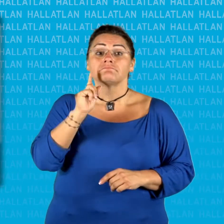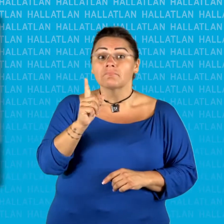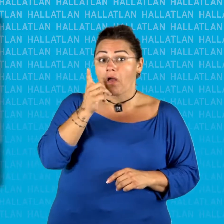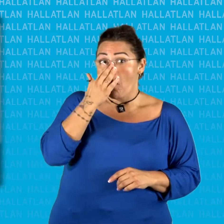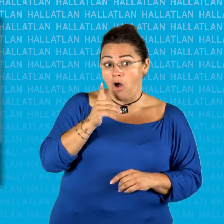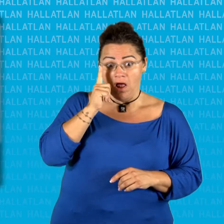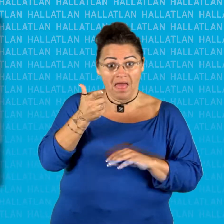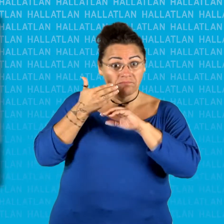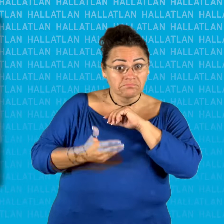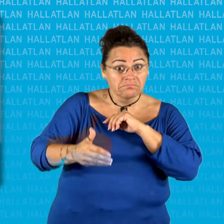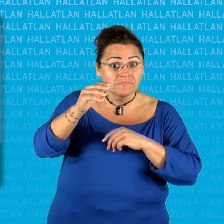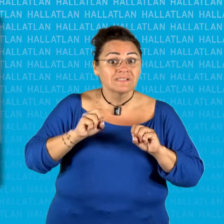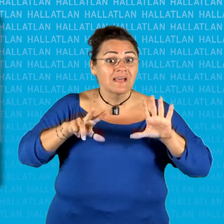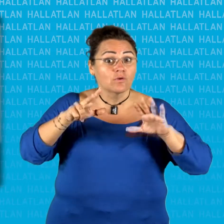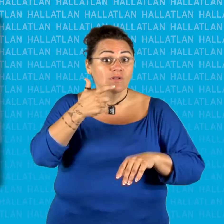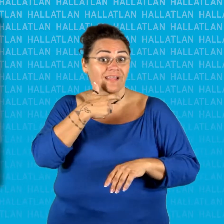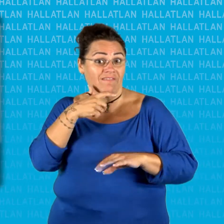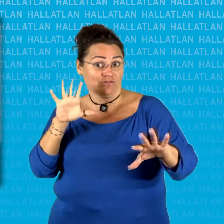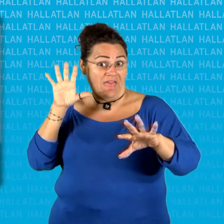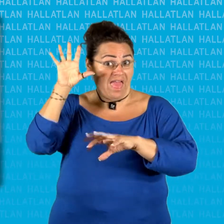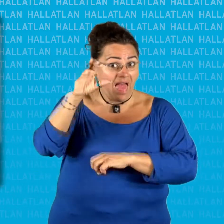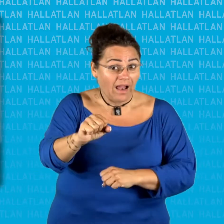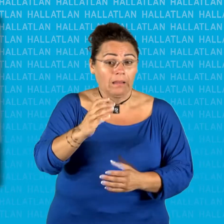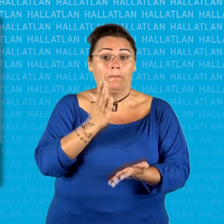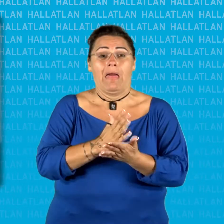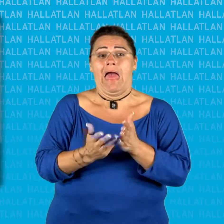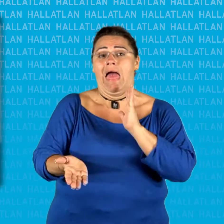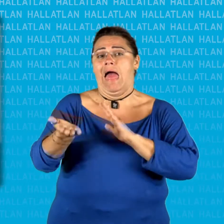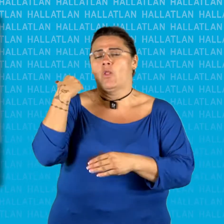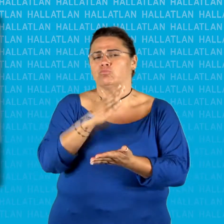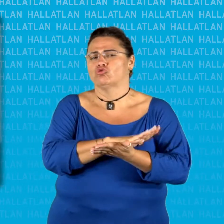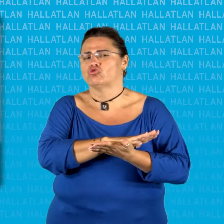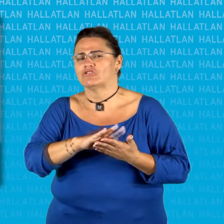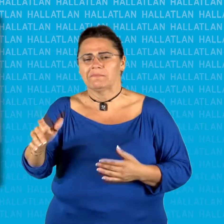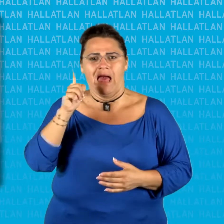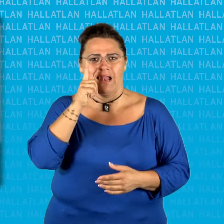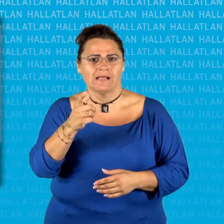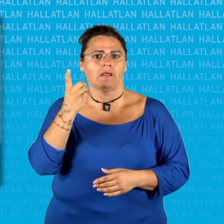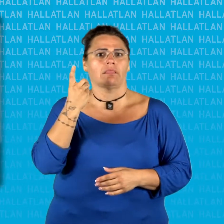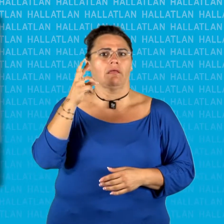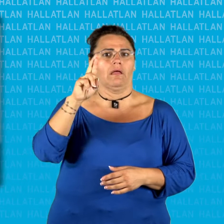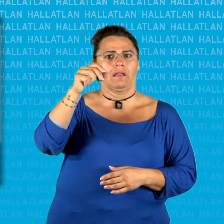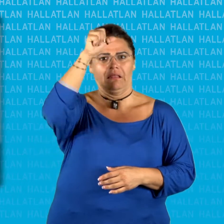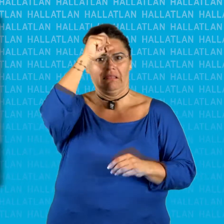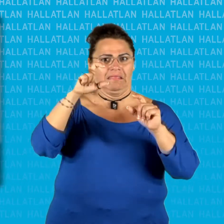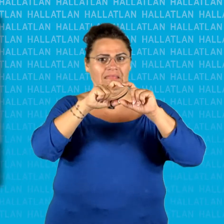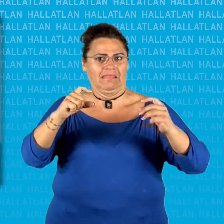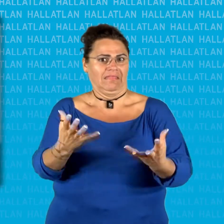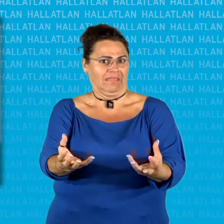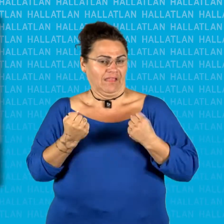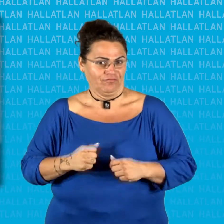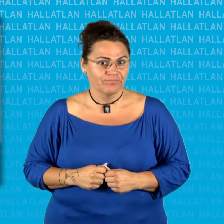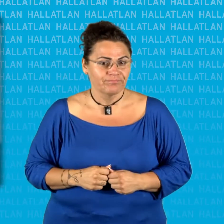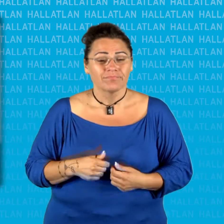és mielőtt nagykorú lesz simán le is doktorálhat.